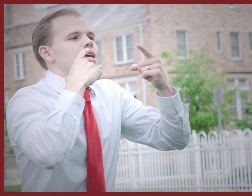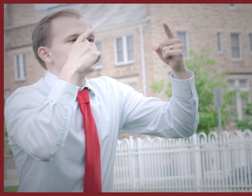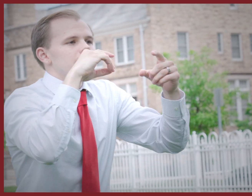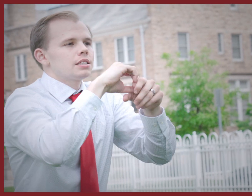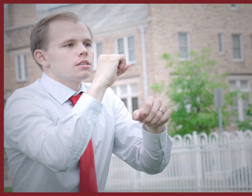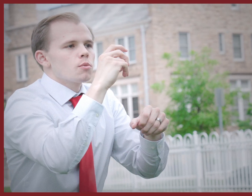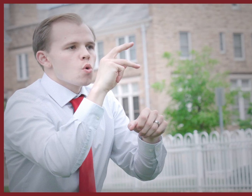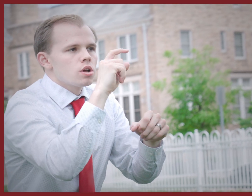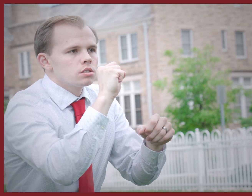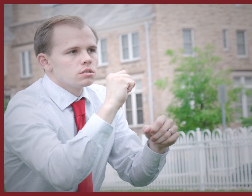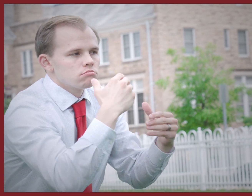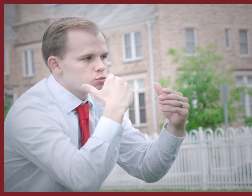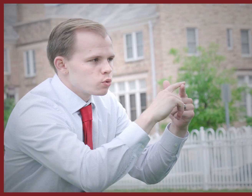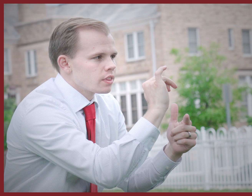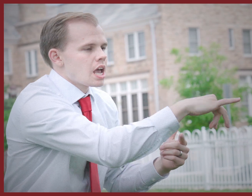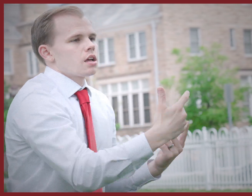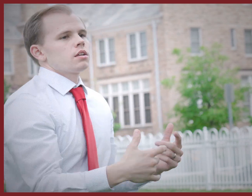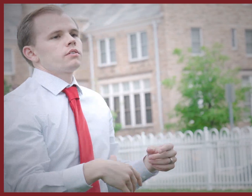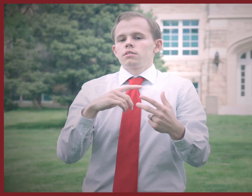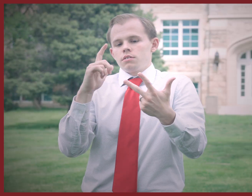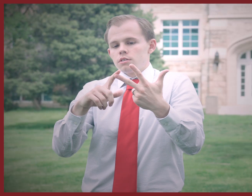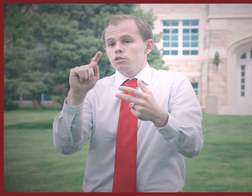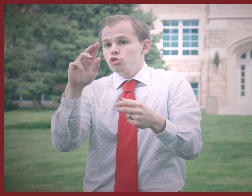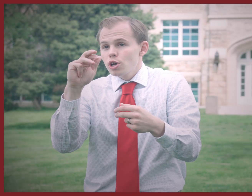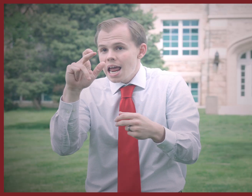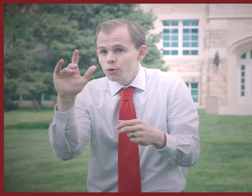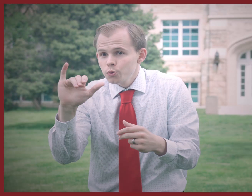algo de éxito en los deportes y estoy agradecido por eso.